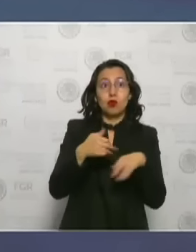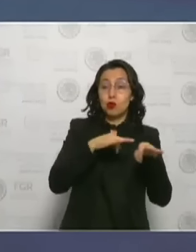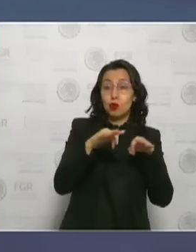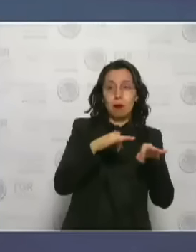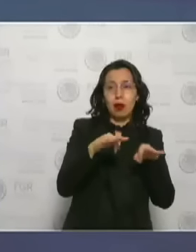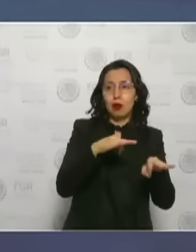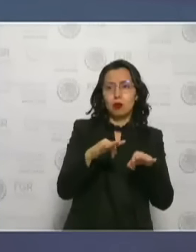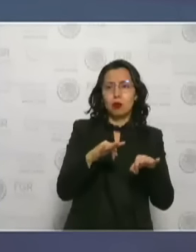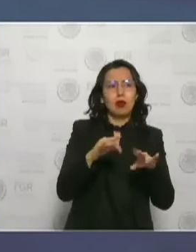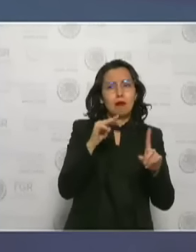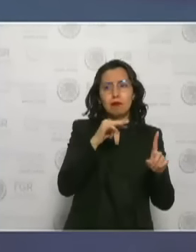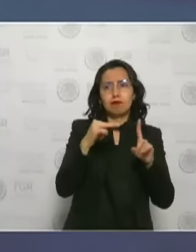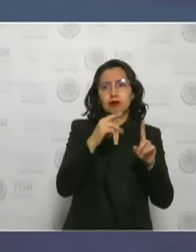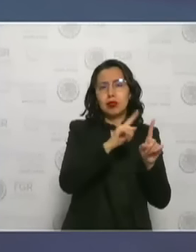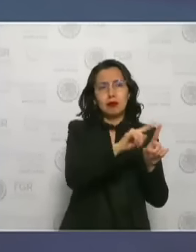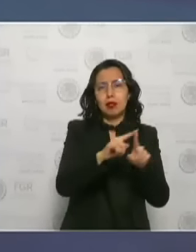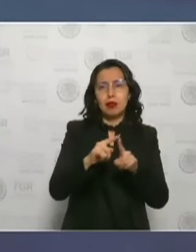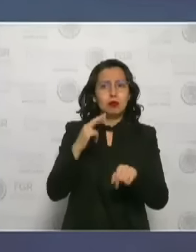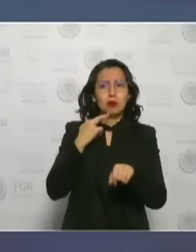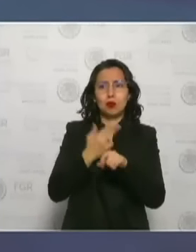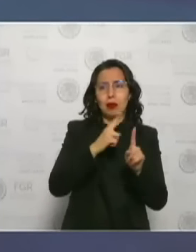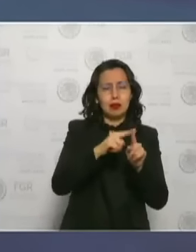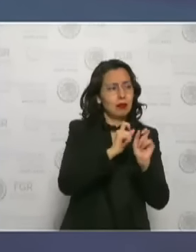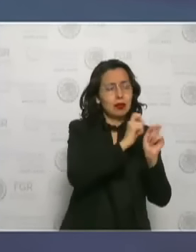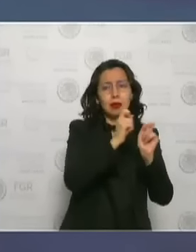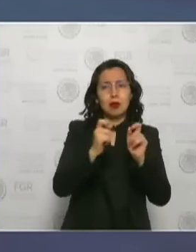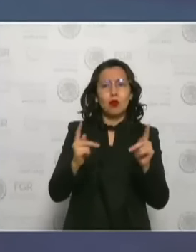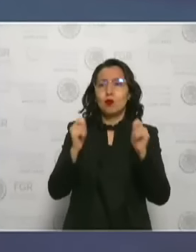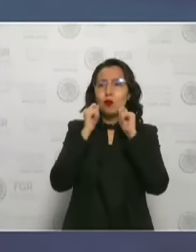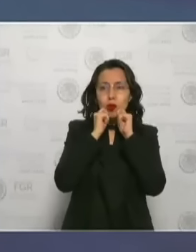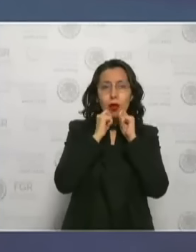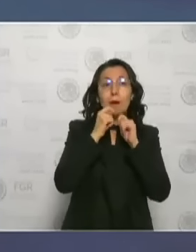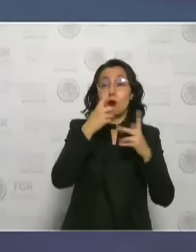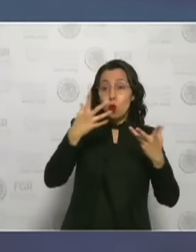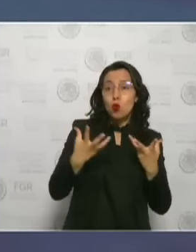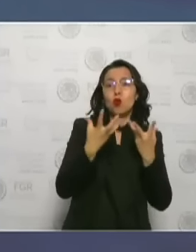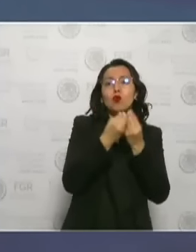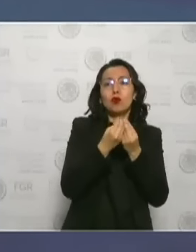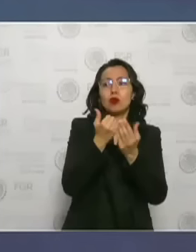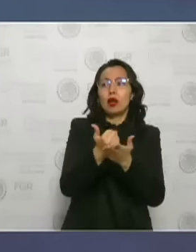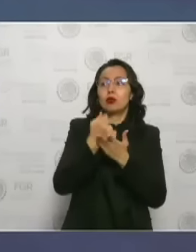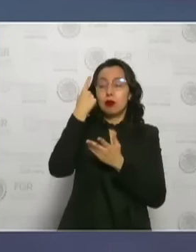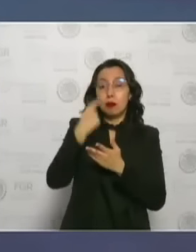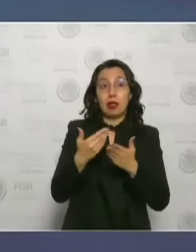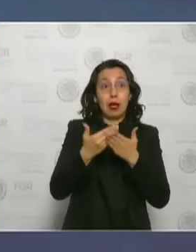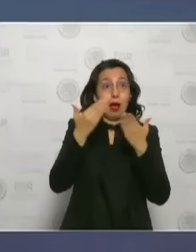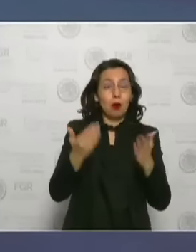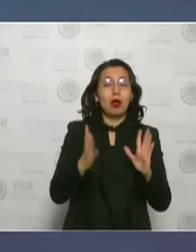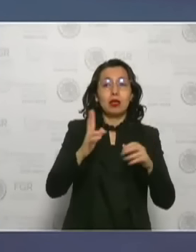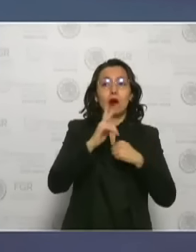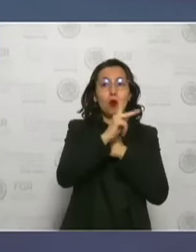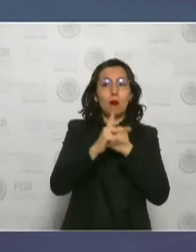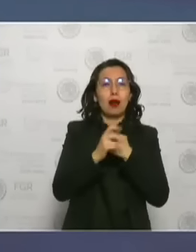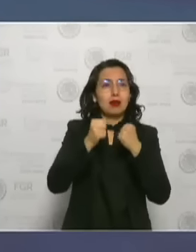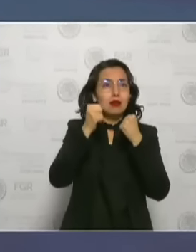sus diferentes ámbitos y trincheras abona para la consolidación de un país seguro y